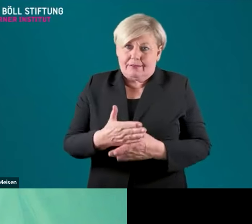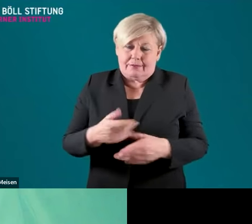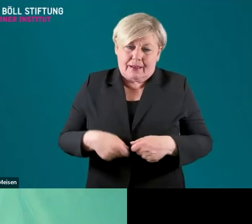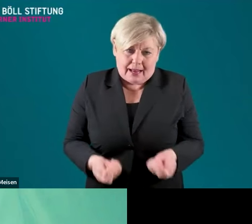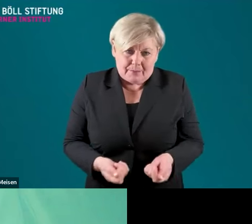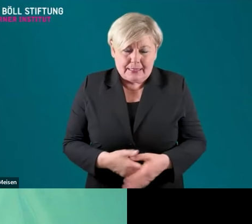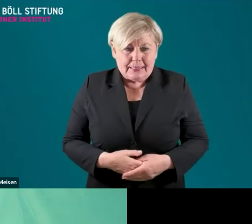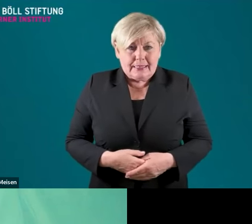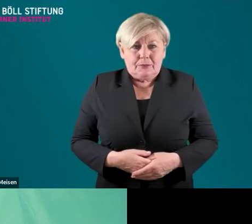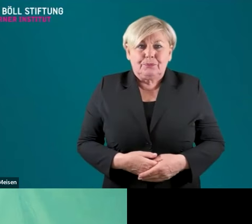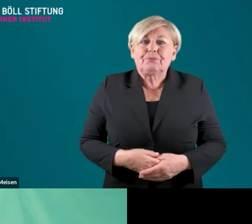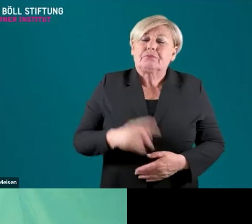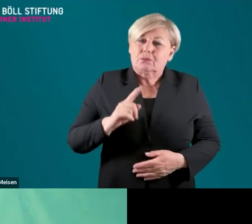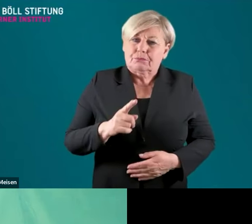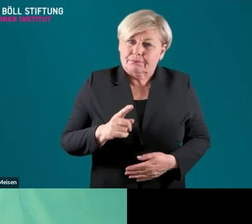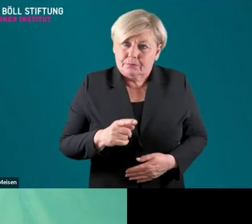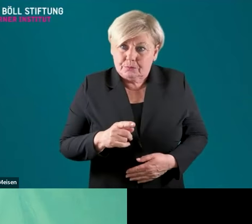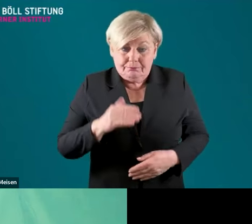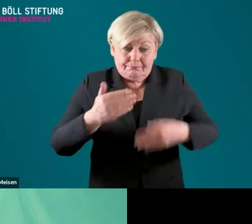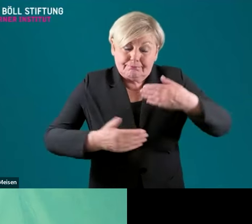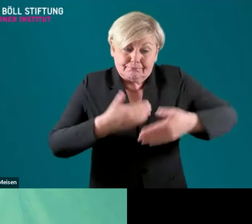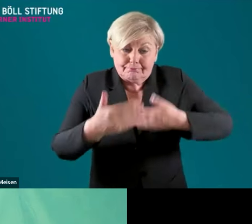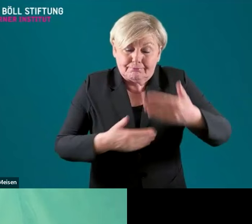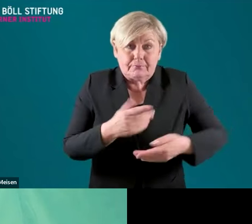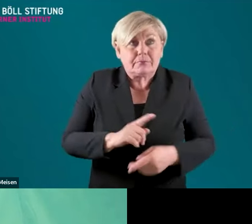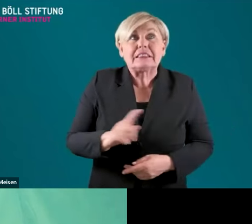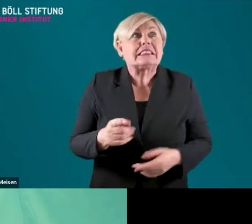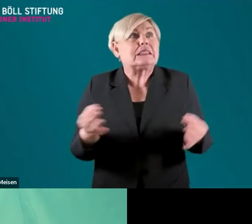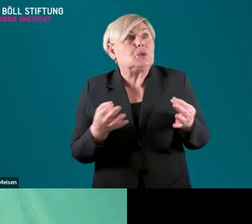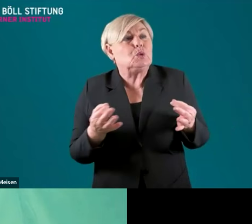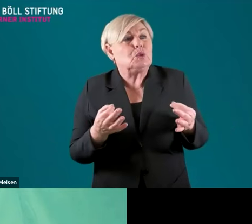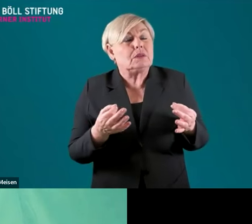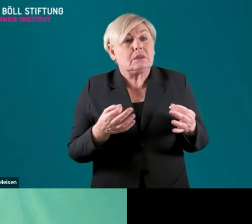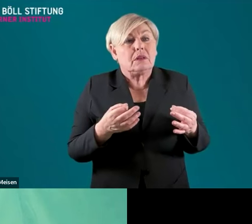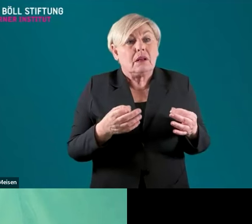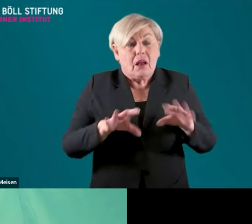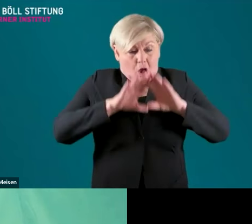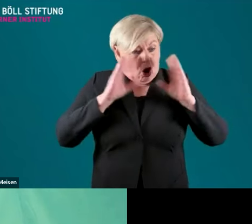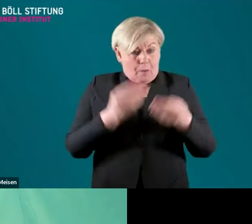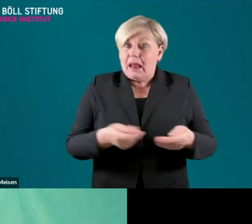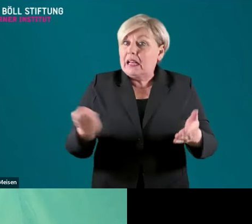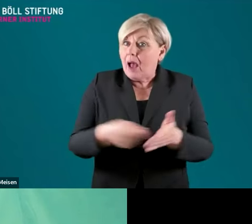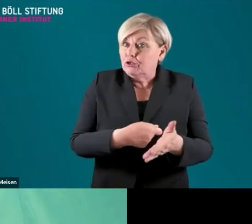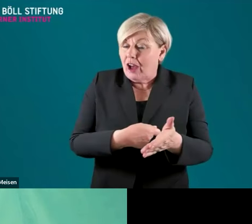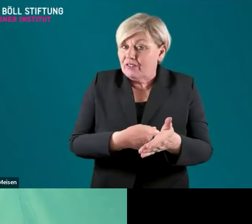Und es geht ja letztlich nicht darum, diese Narrative komplett abzuschaffen, sondern es geht dann darum,